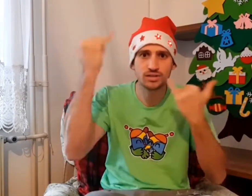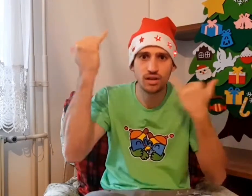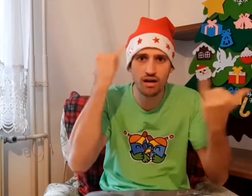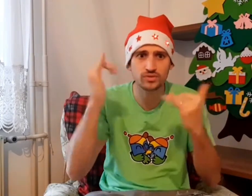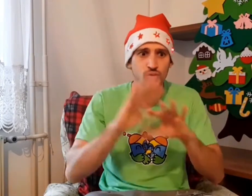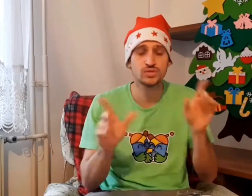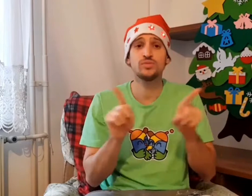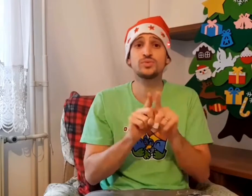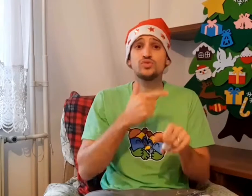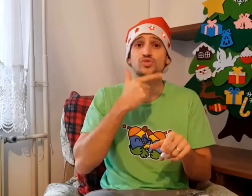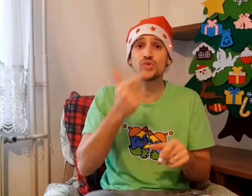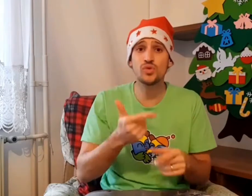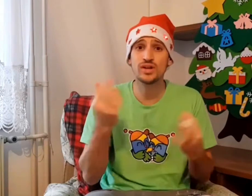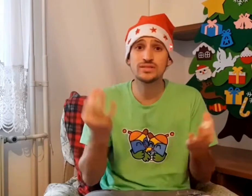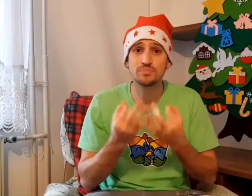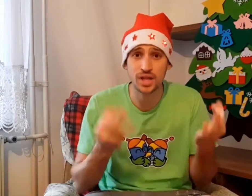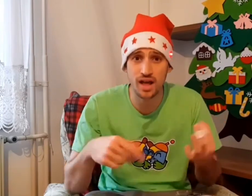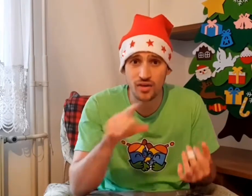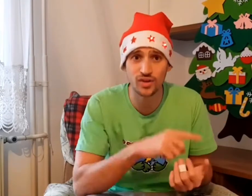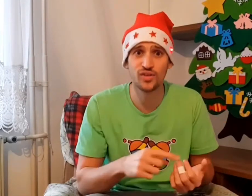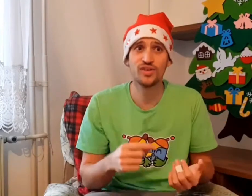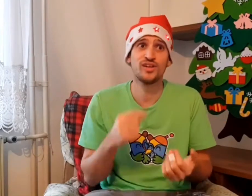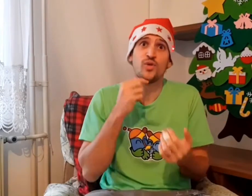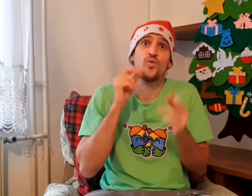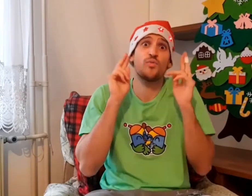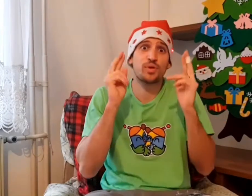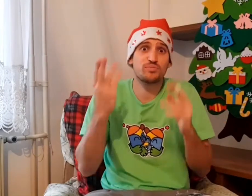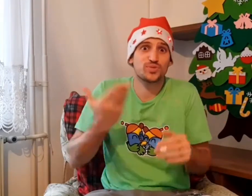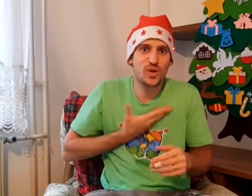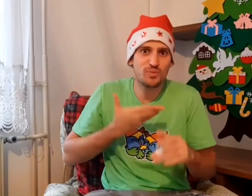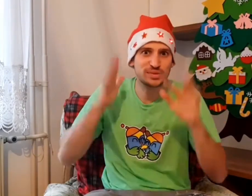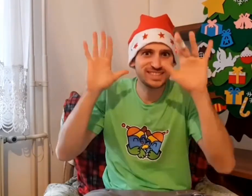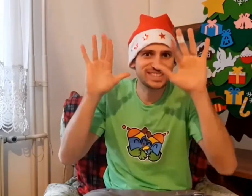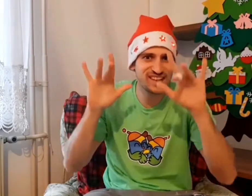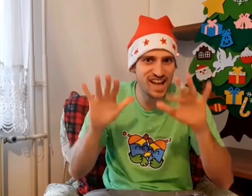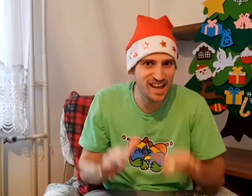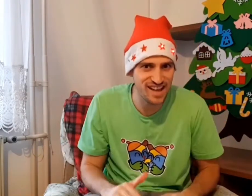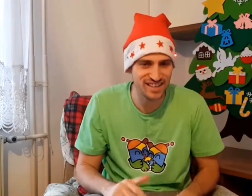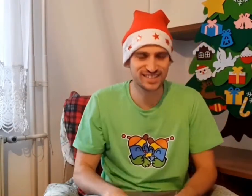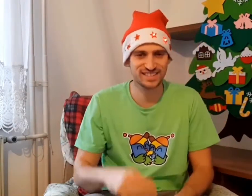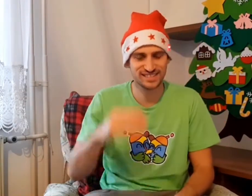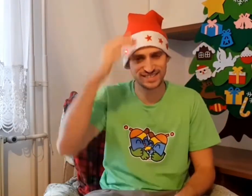Tudi gremo ven na sprehod. Upam res, da bo prišel sneg.